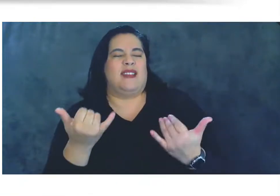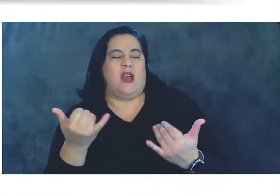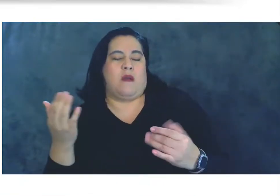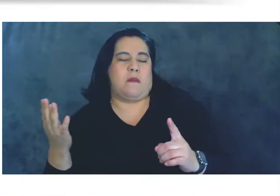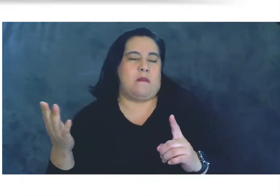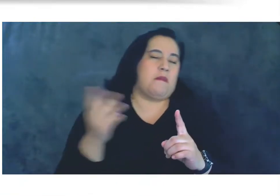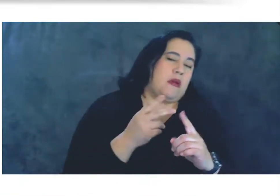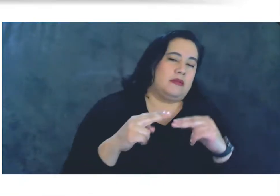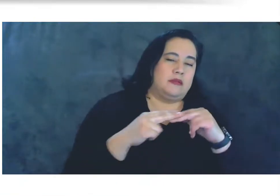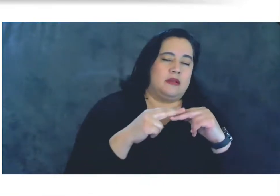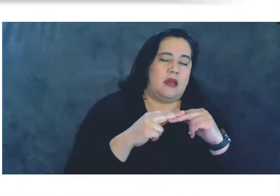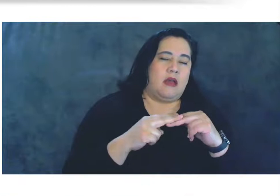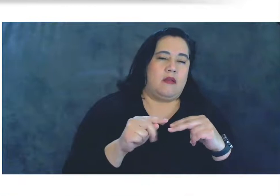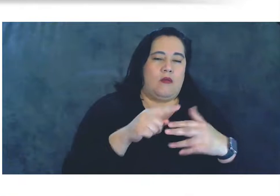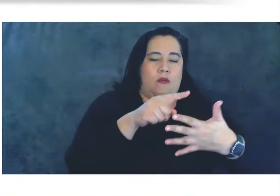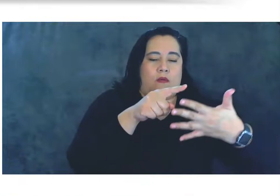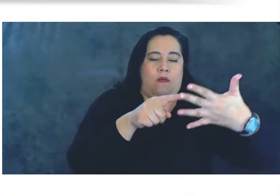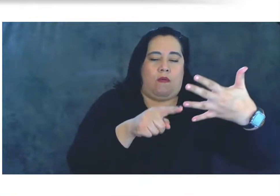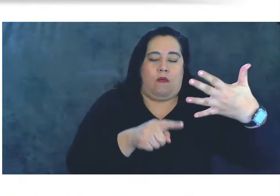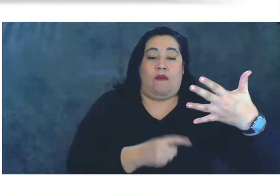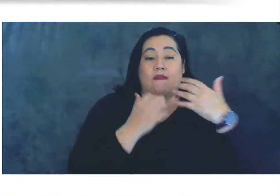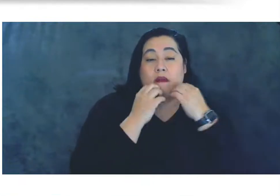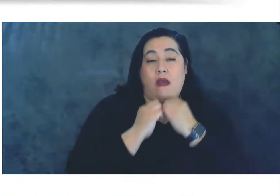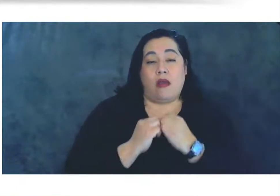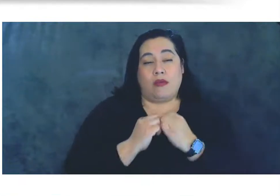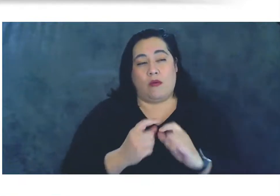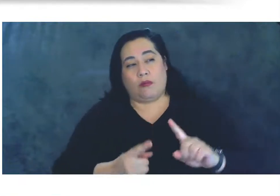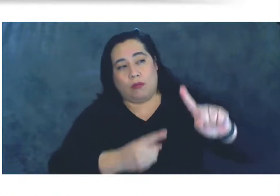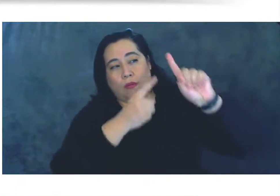ala diapositiva con los valores y los propósitos compartidos.